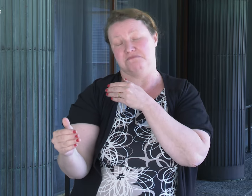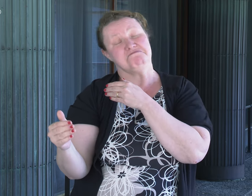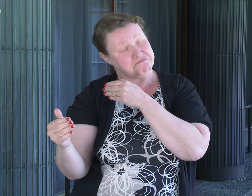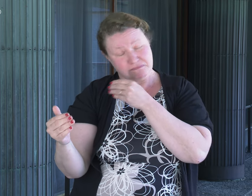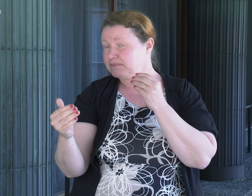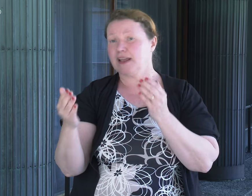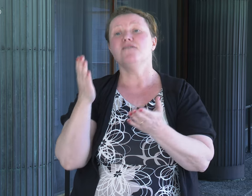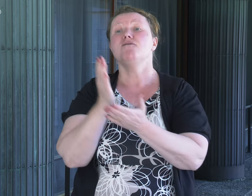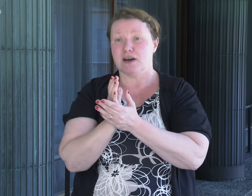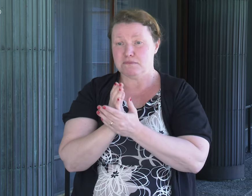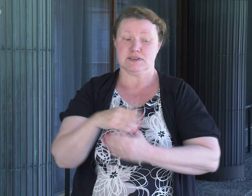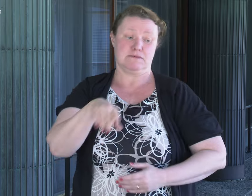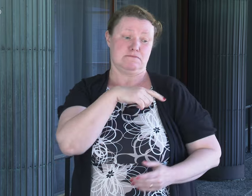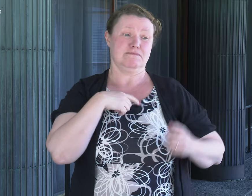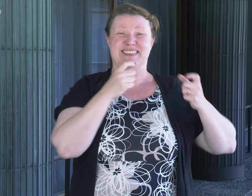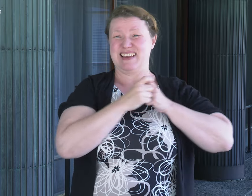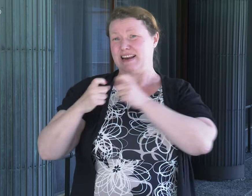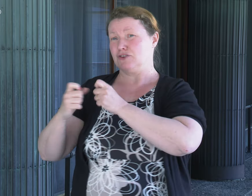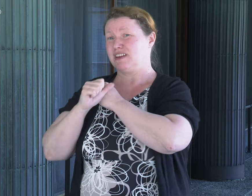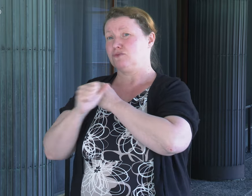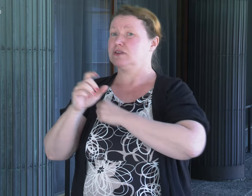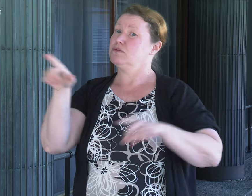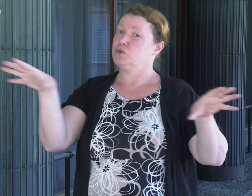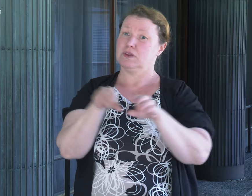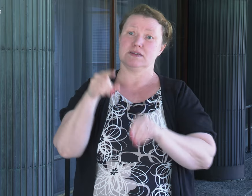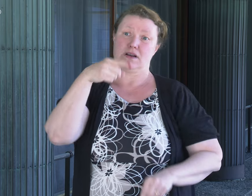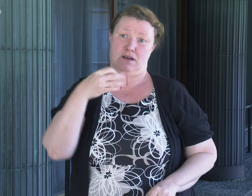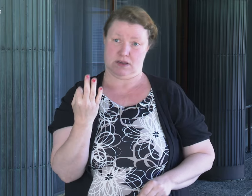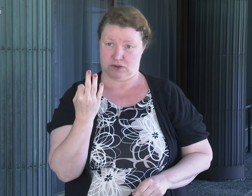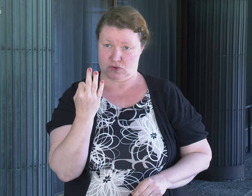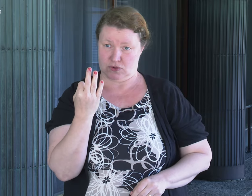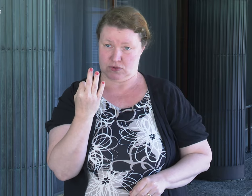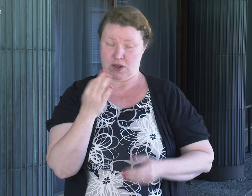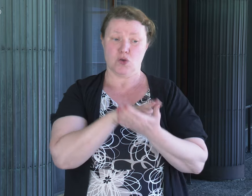Meidän puolestamme varmasti jatkuu. Meitä järjestöjen edustajia oli yhteensä 18.